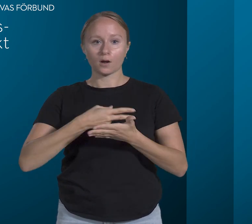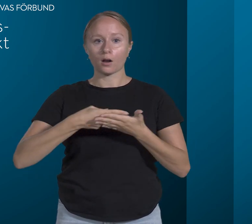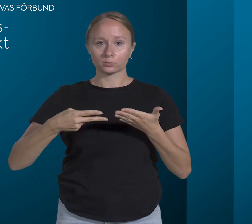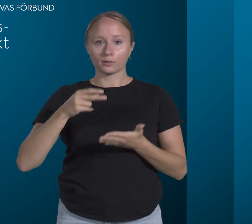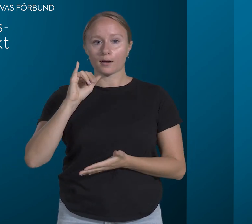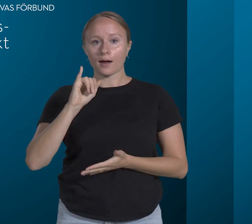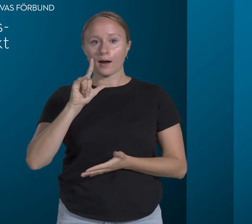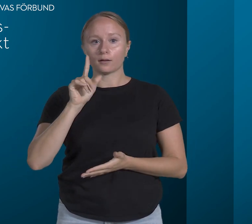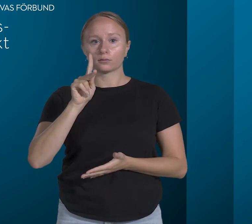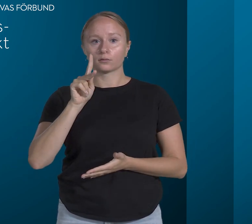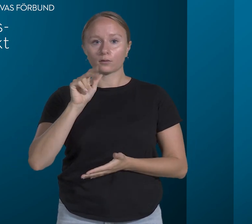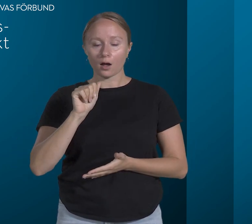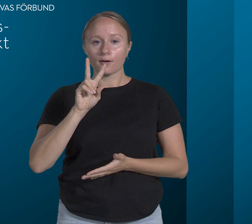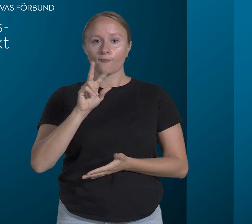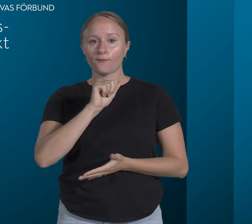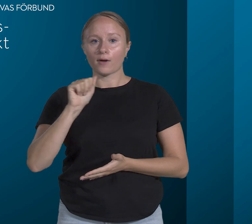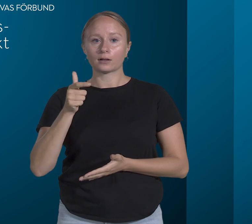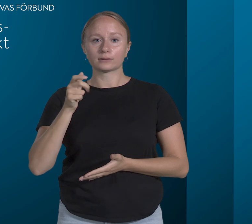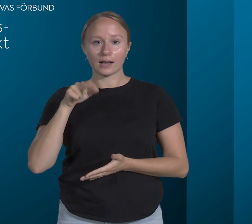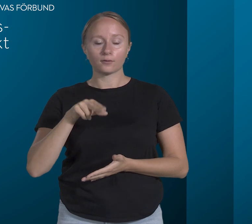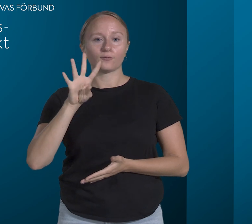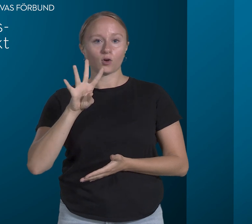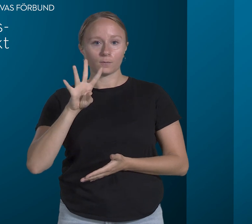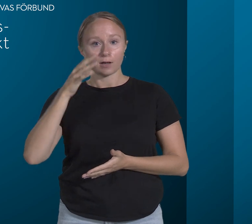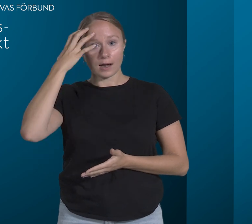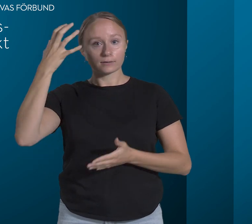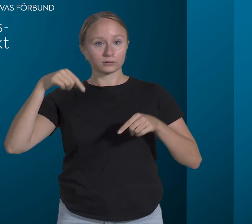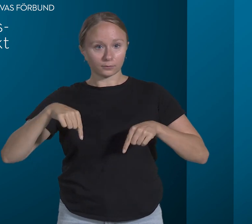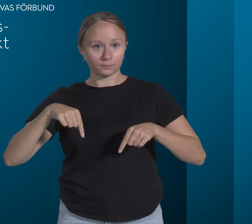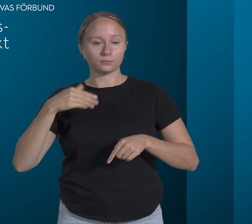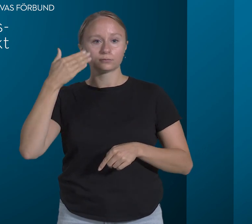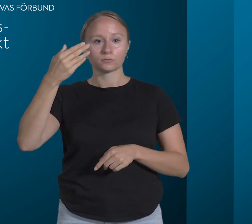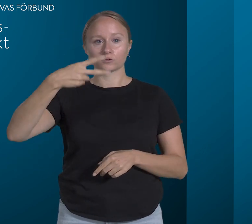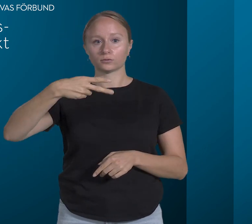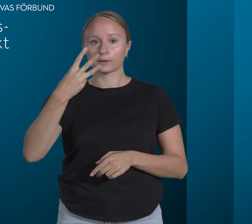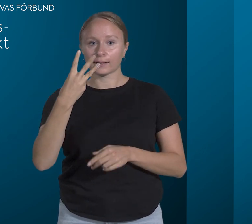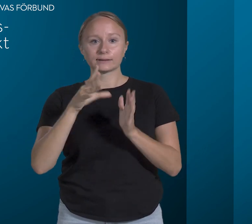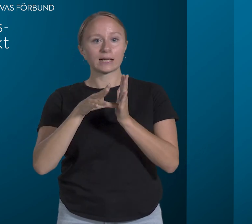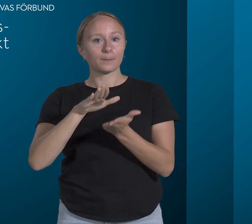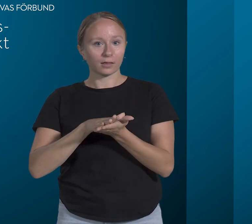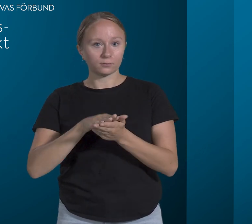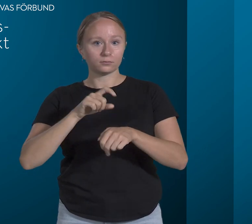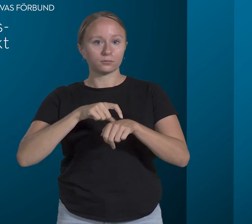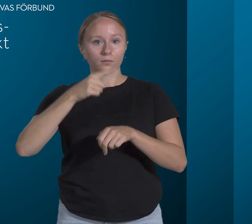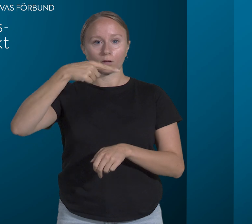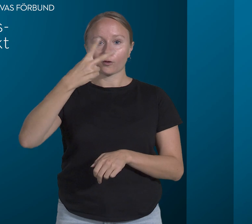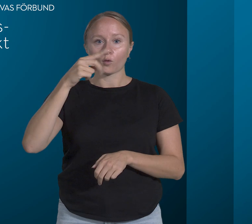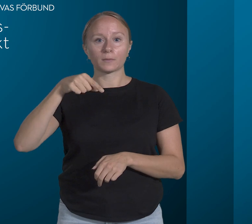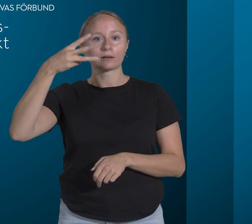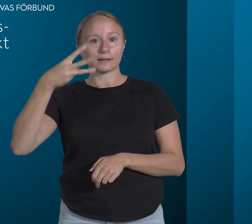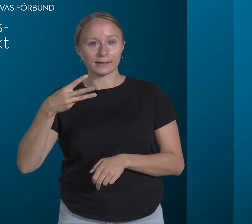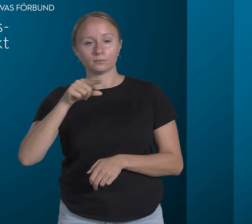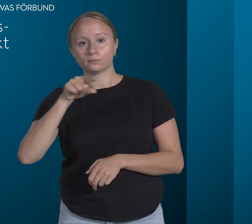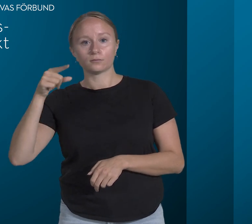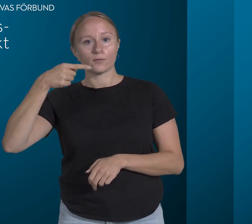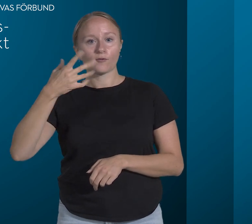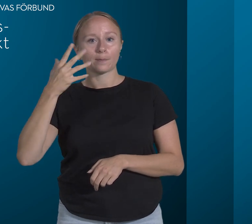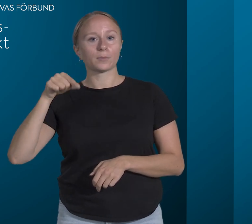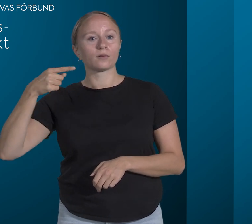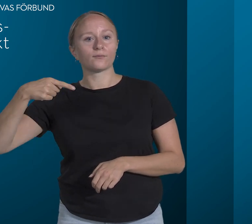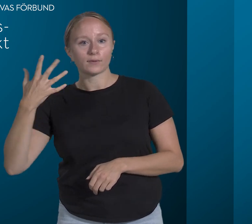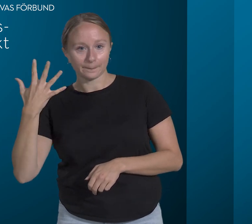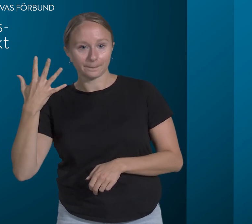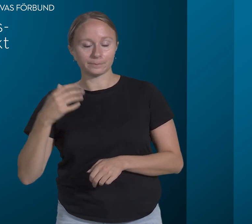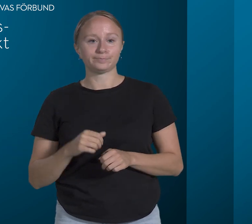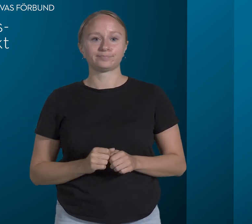Ilkkavägen 4, 00400 Helsingfors, den 23 september kl. 12.30-15.15.